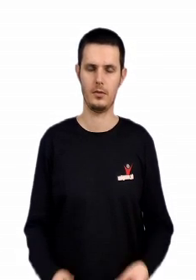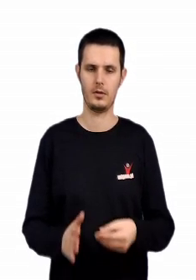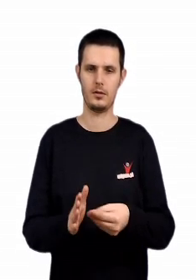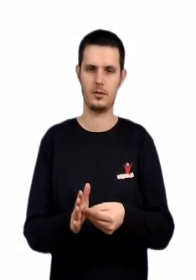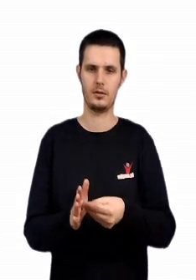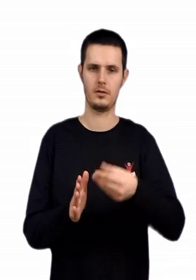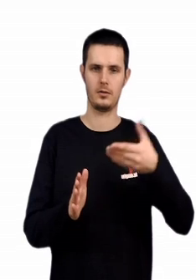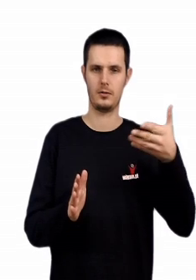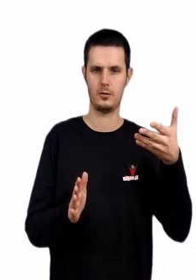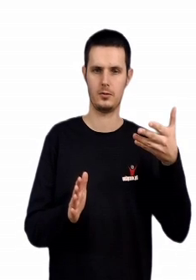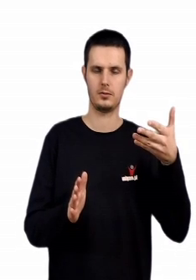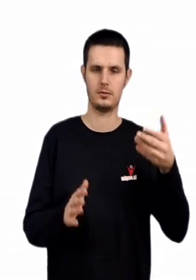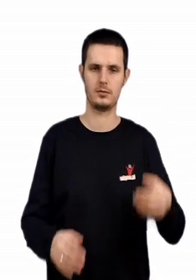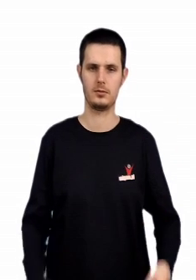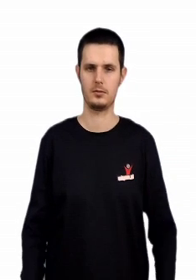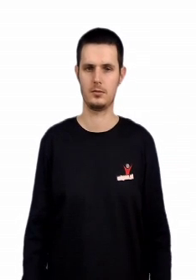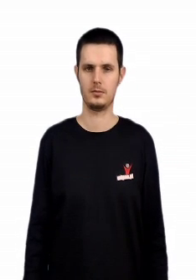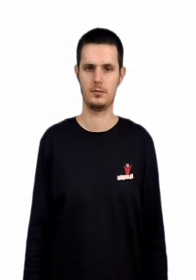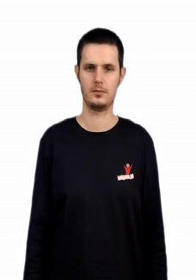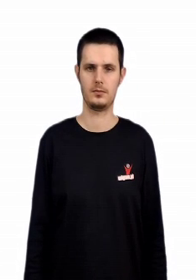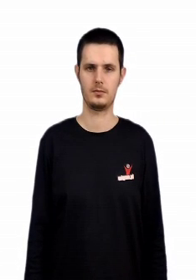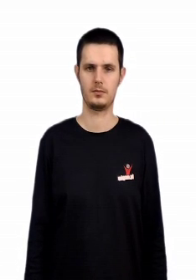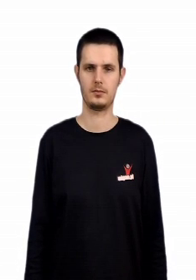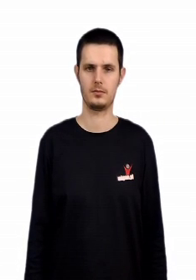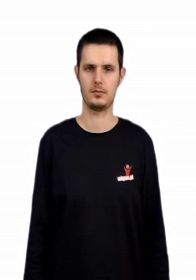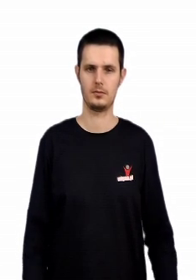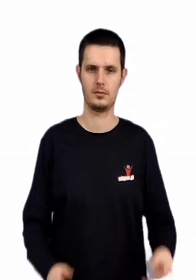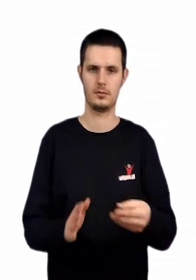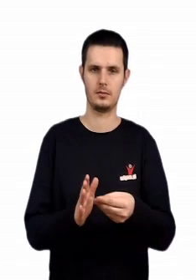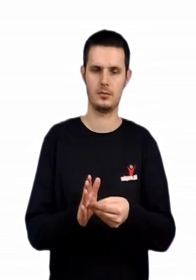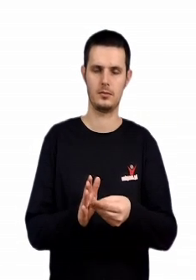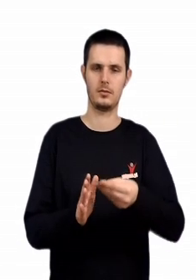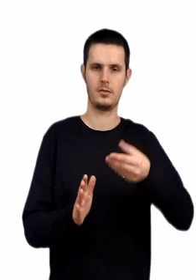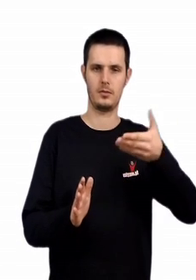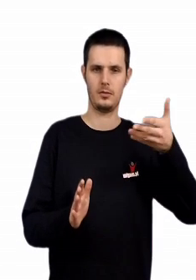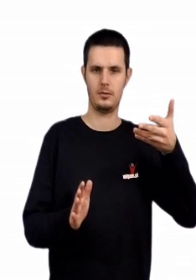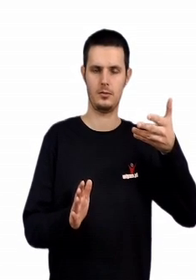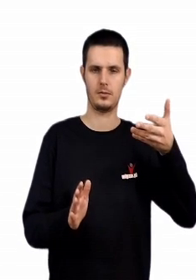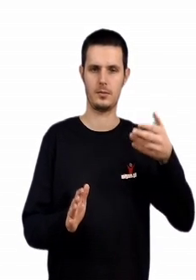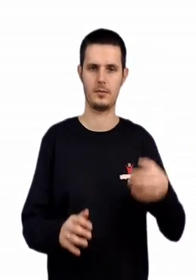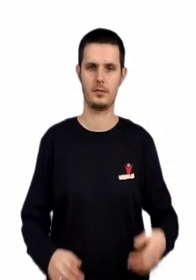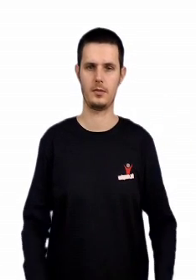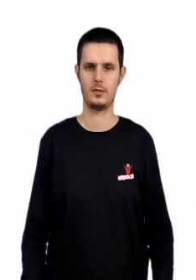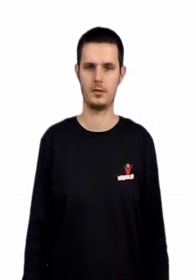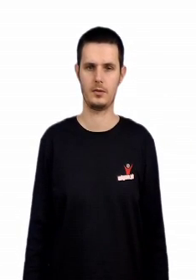DROGI